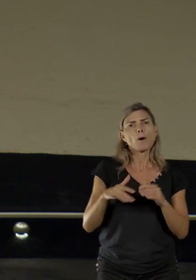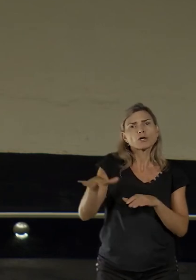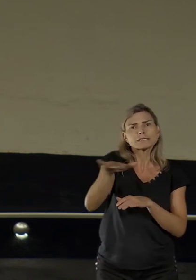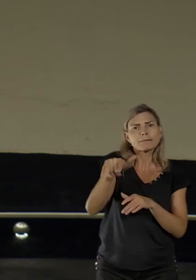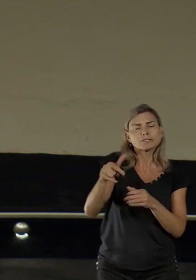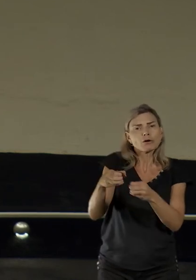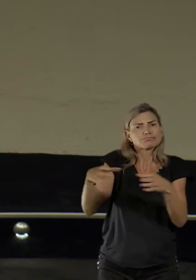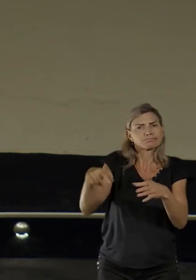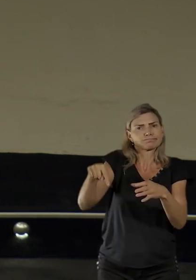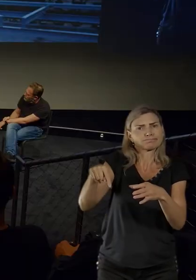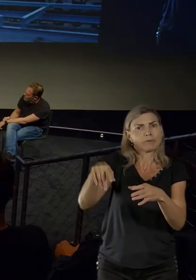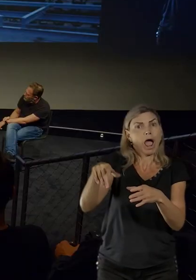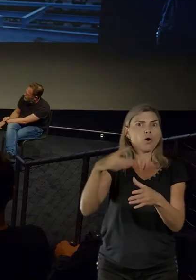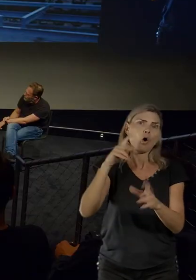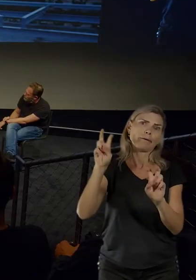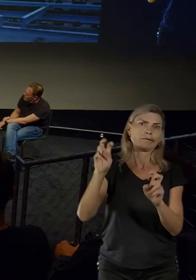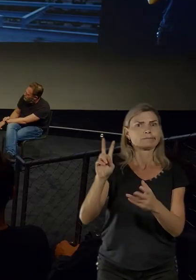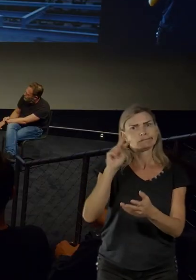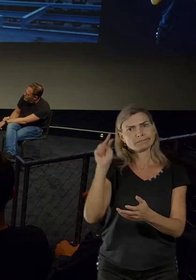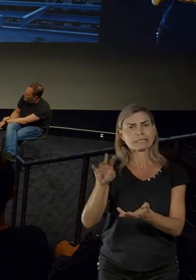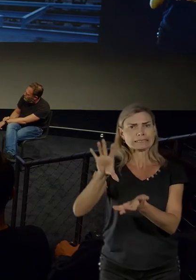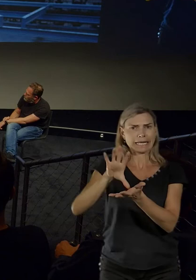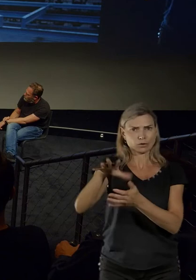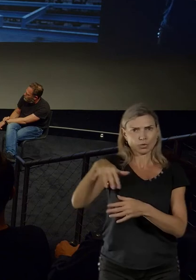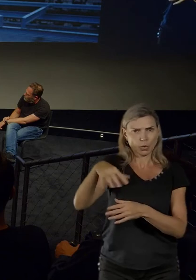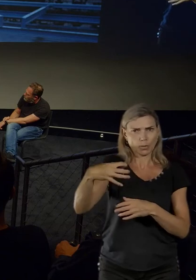Prosím tě, jenom, abychom se vrátili. Správně někdo říkal, ať z toho neutíkáme.